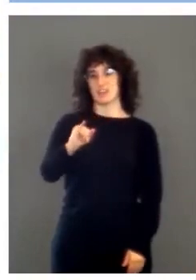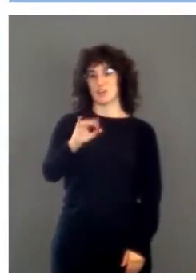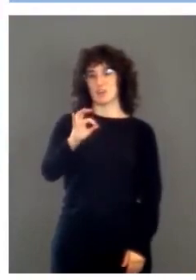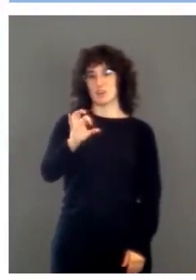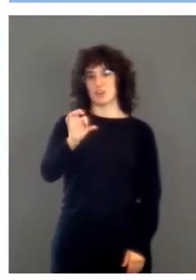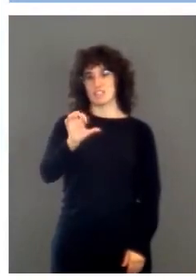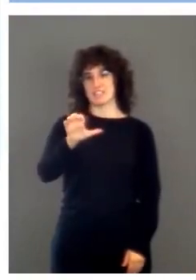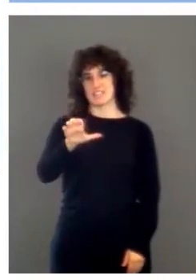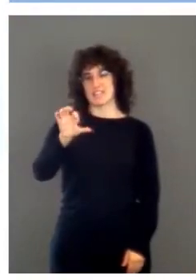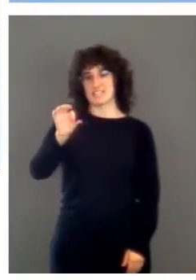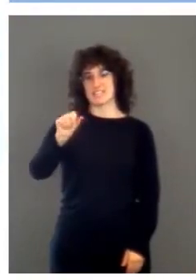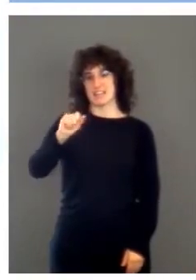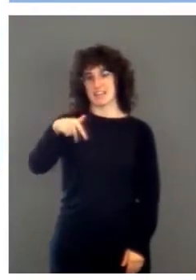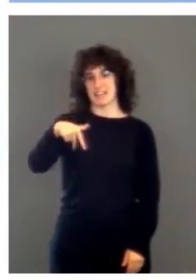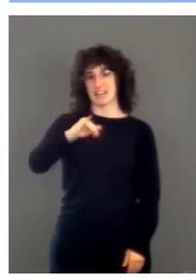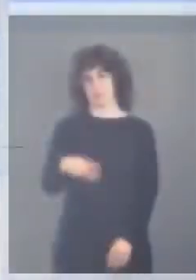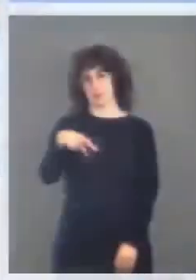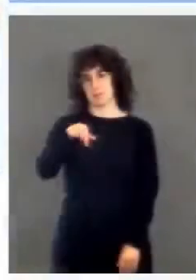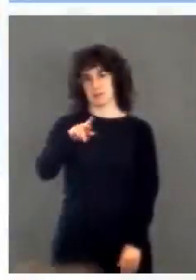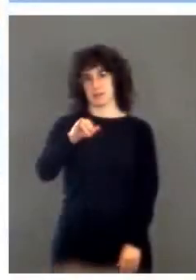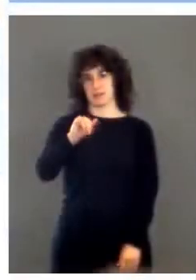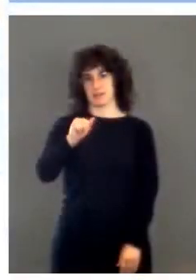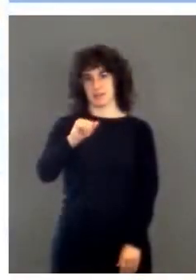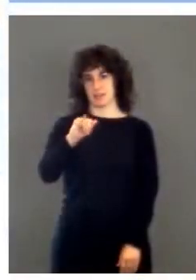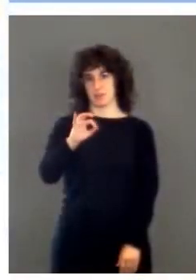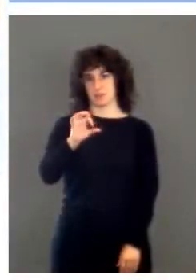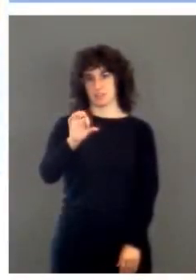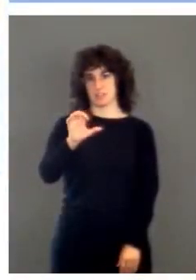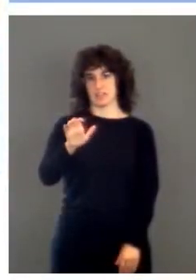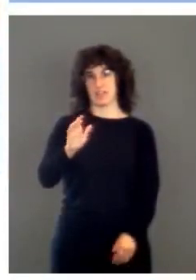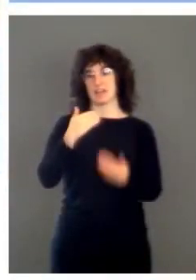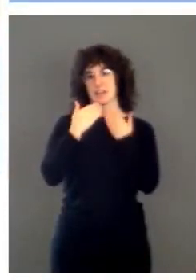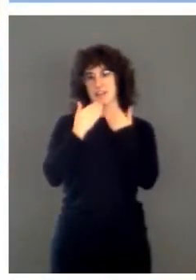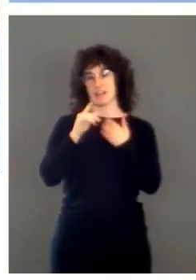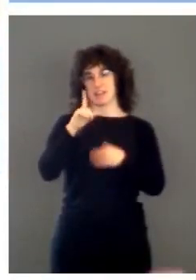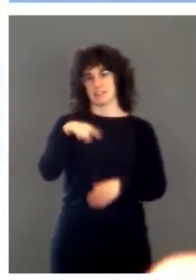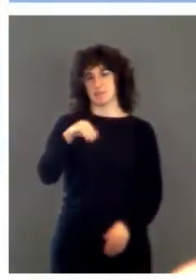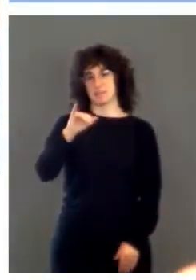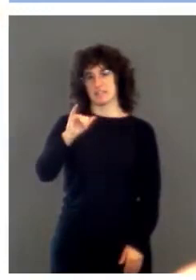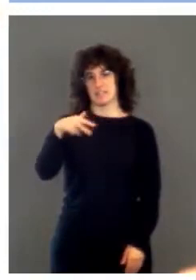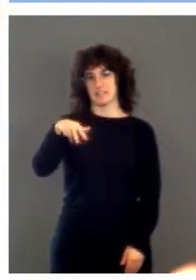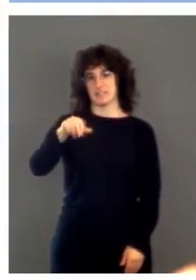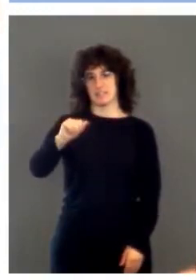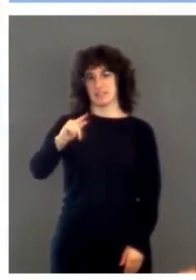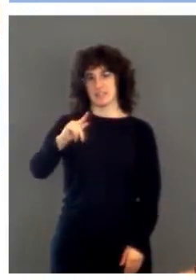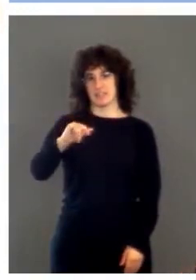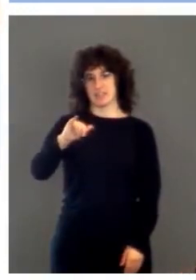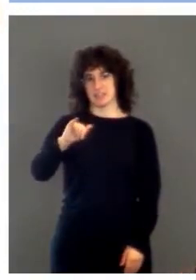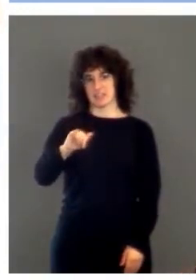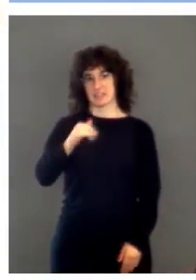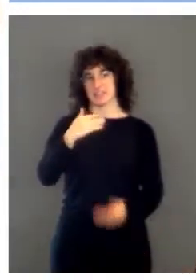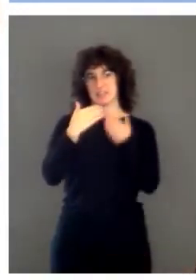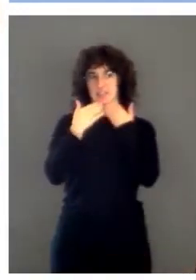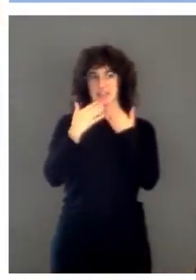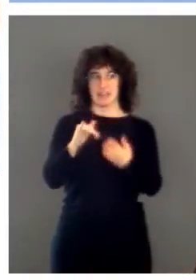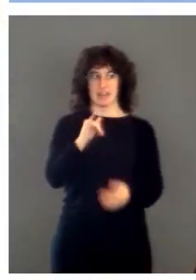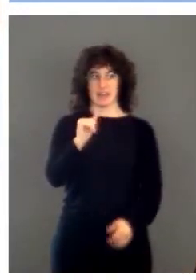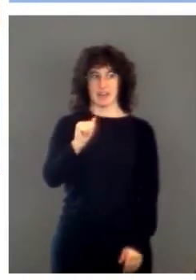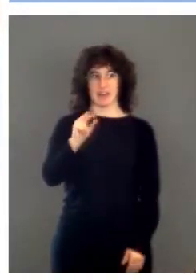Damos las gracias también a Iñaki y a Javier por habernos Acompañado en este instante y por favor un aplauso para